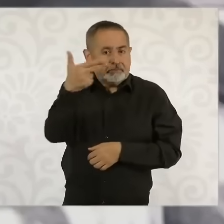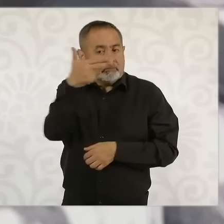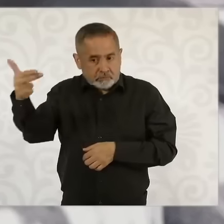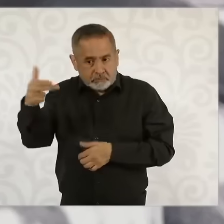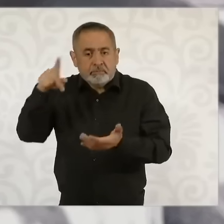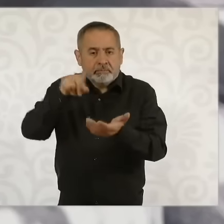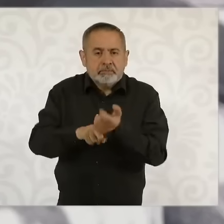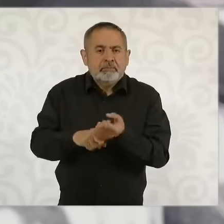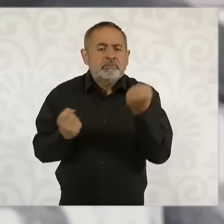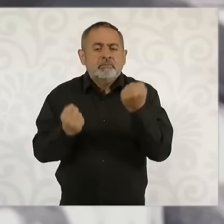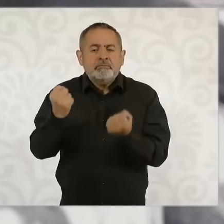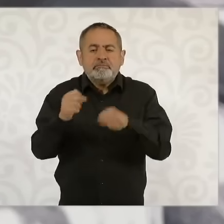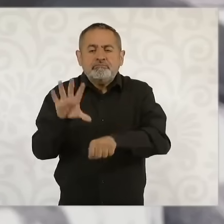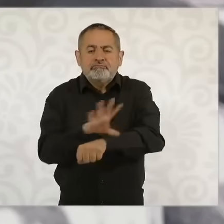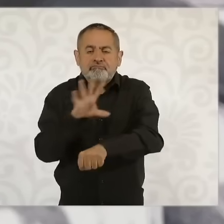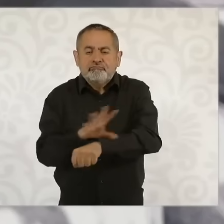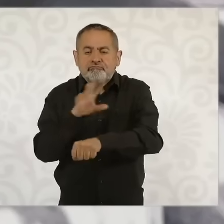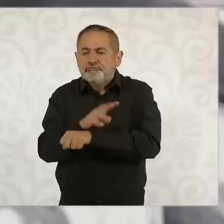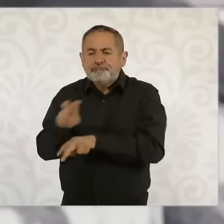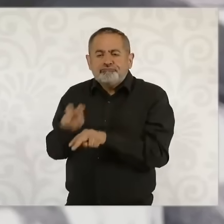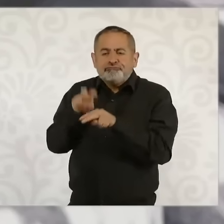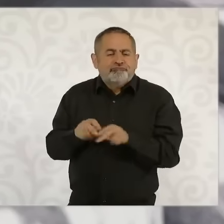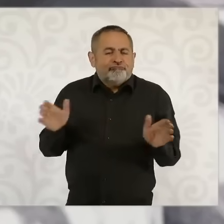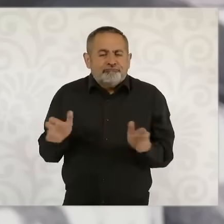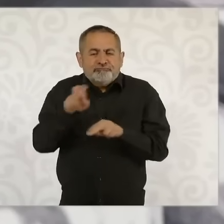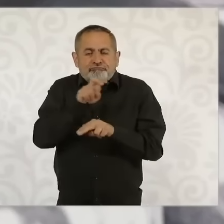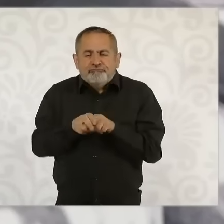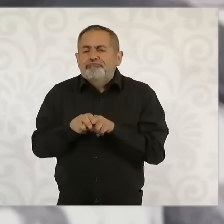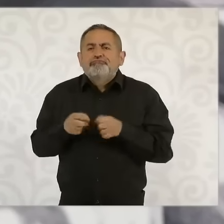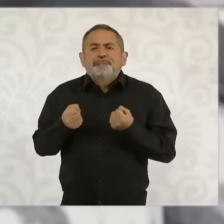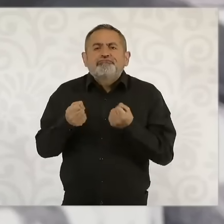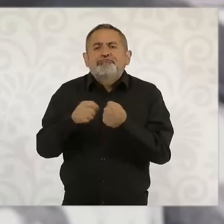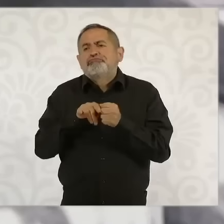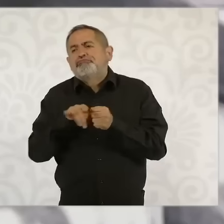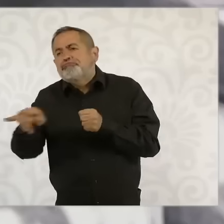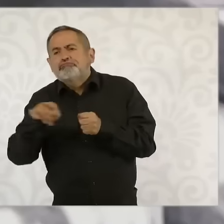con transporte eléctrico. Ahí precisamente, como todas son reservas este naturales,